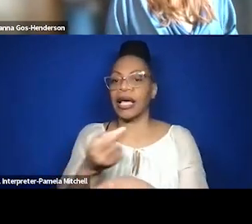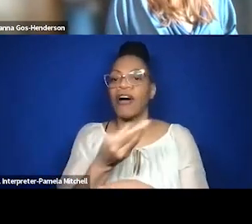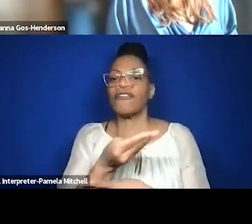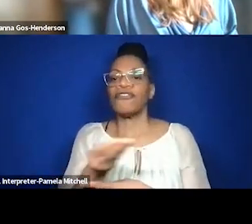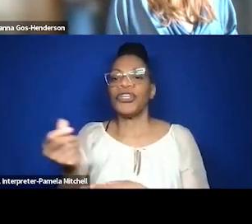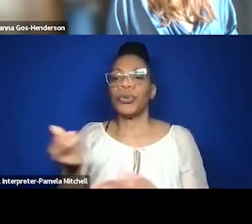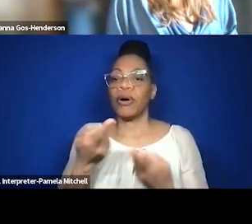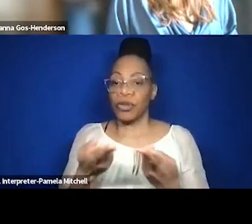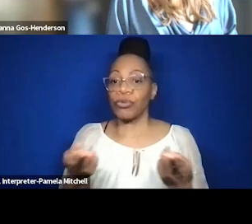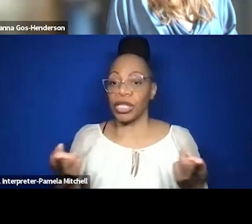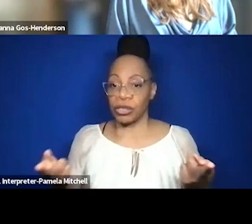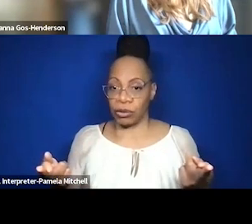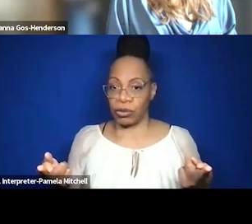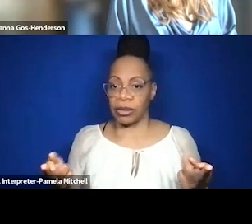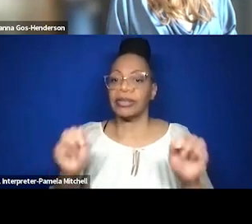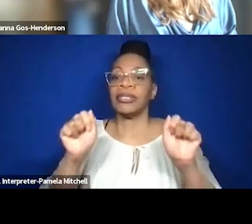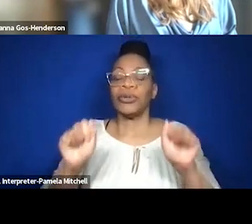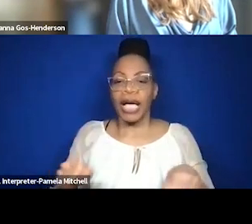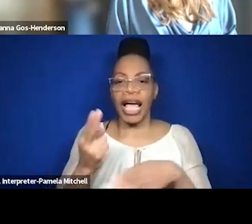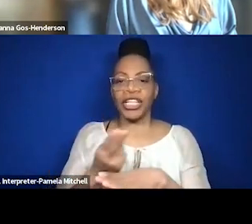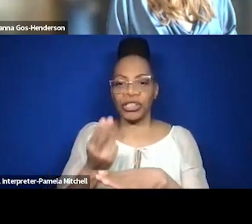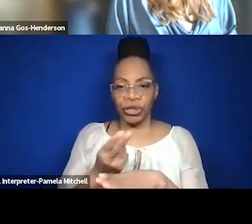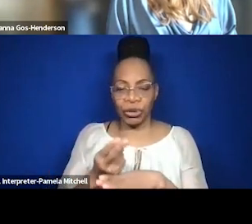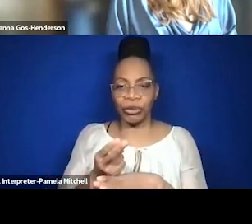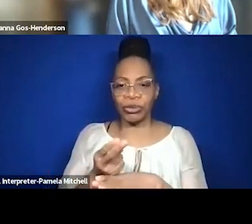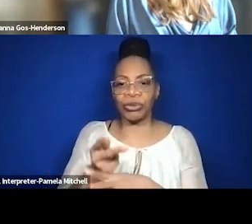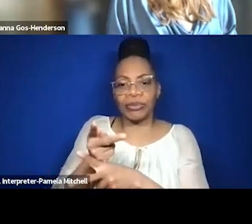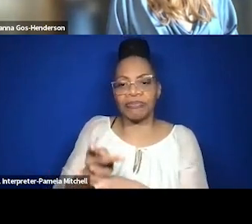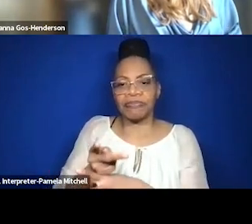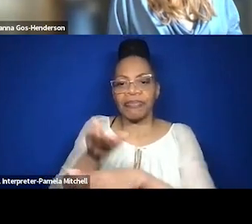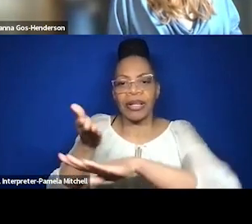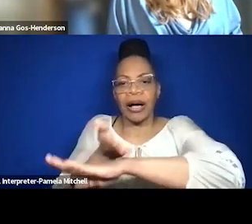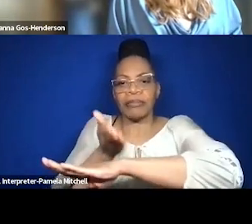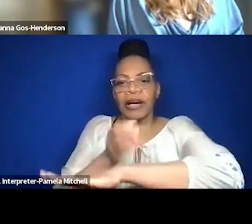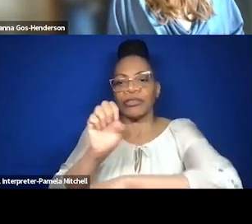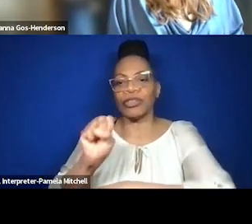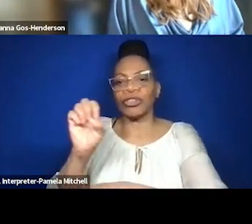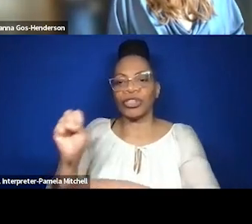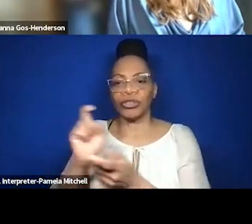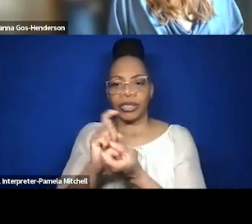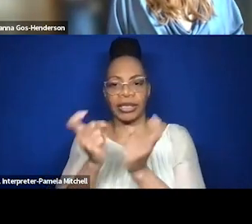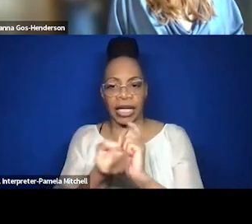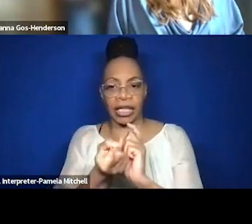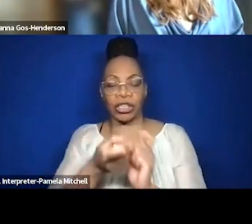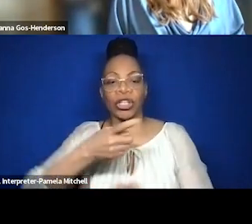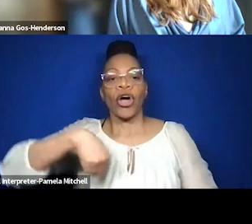que pueden usar para mantenerse actualizados sobre los cambios en la Seguridad Social. Aquí es donde generalmente obtenemos algunos